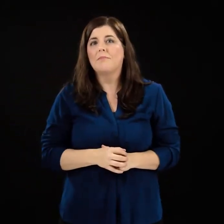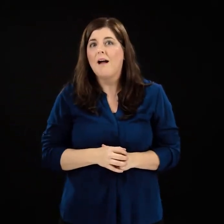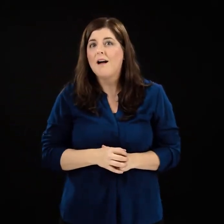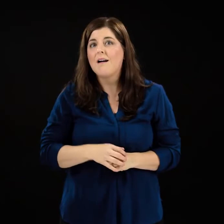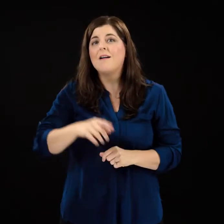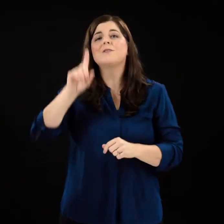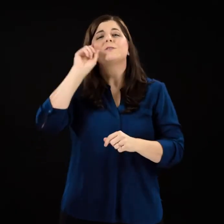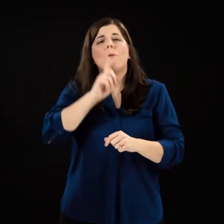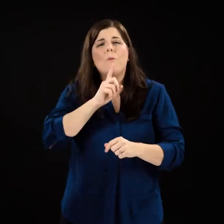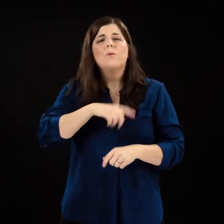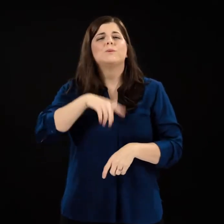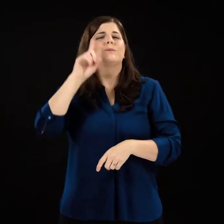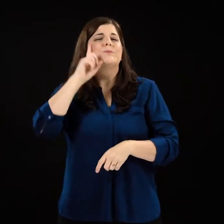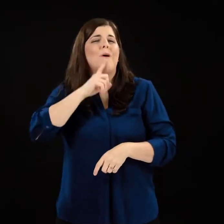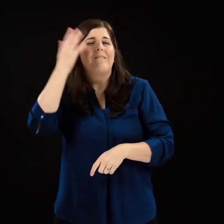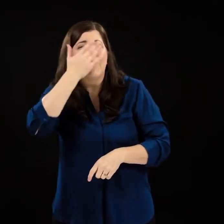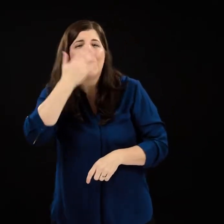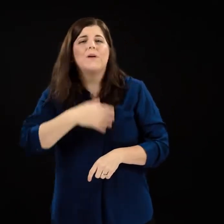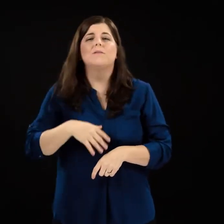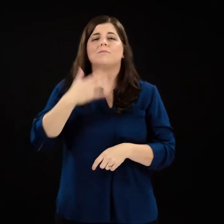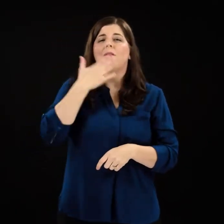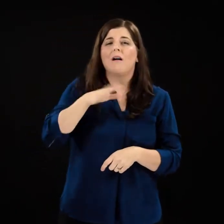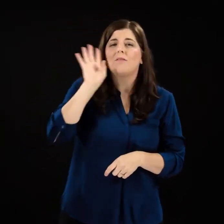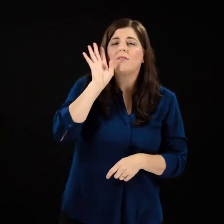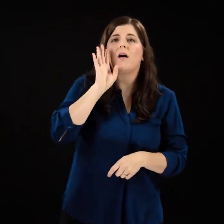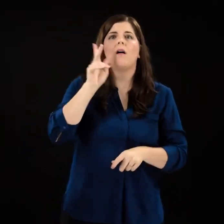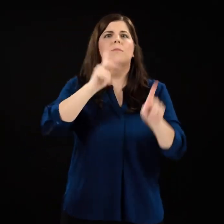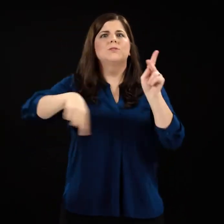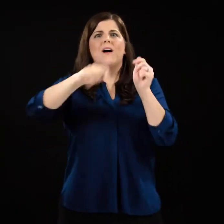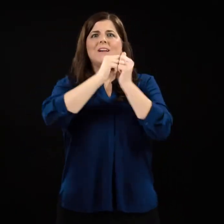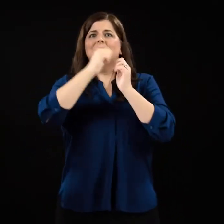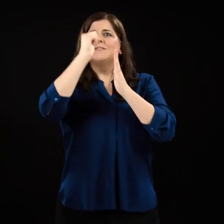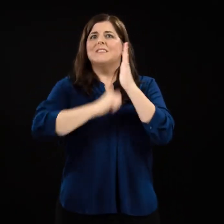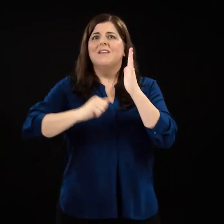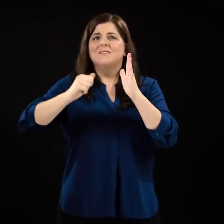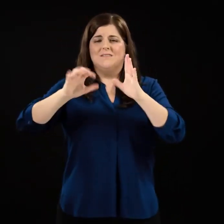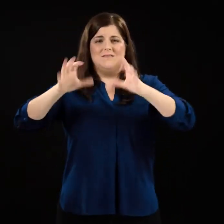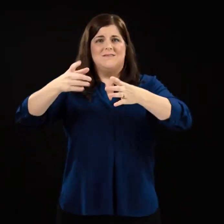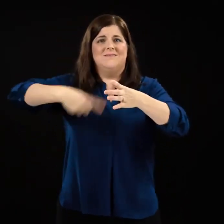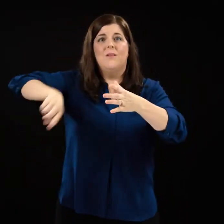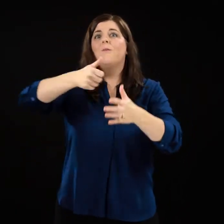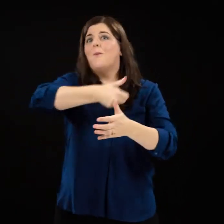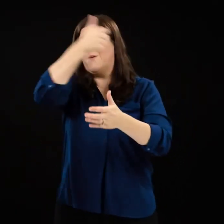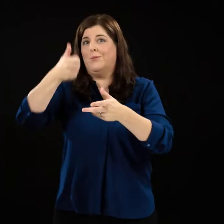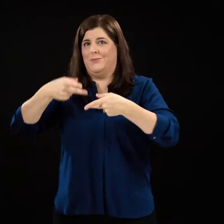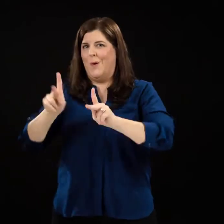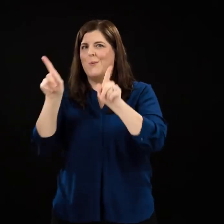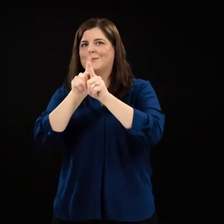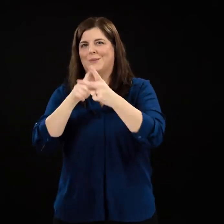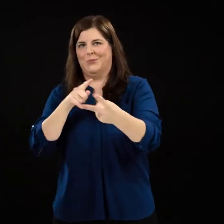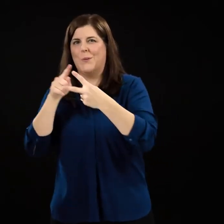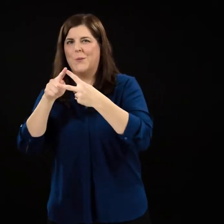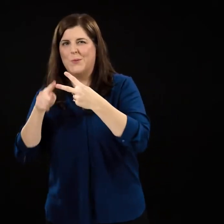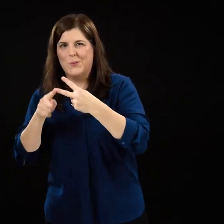Les autres droits des personnes sourdes, sourd cécite, malentendantes et ayant une handicapées :